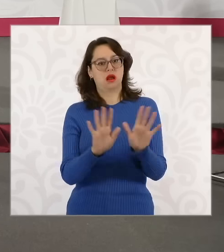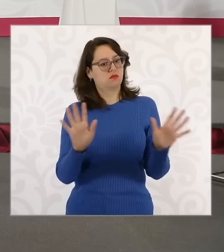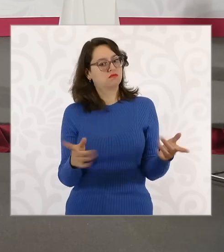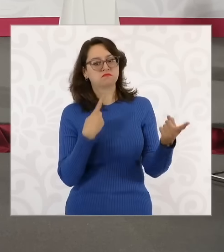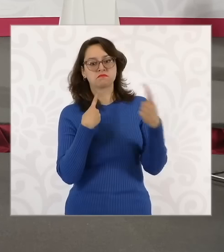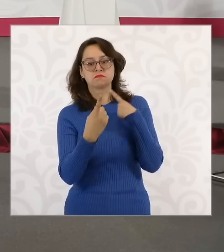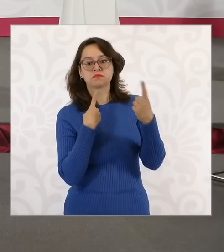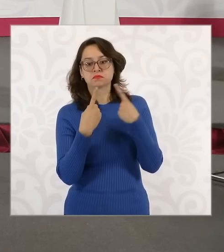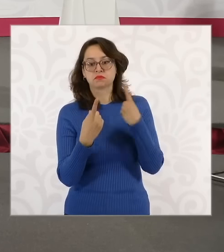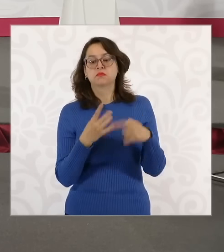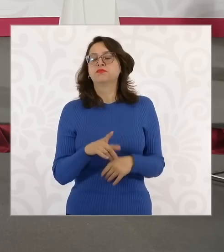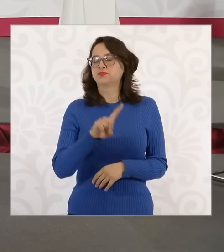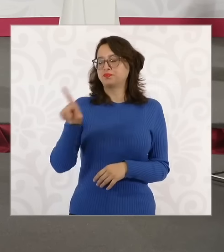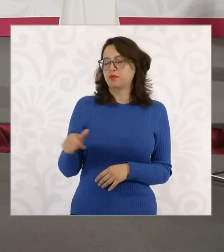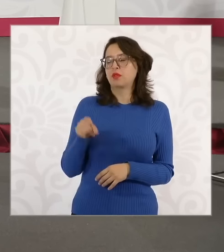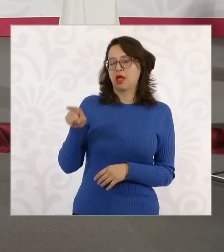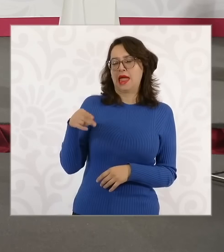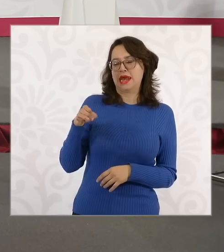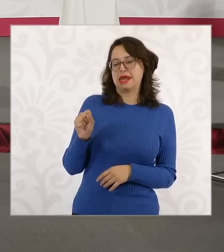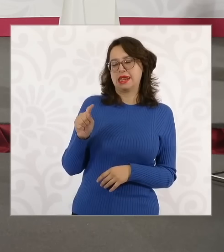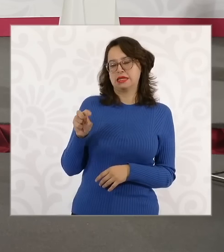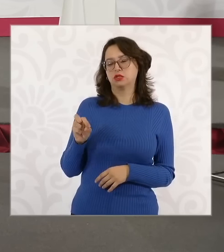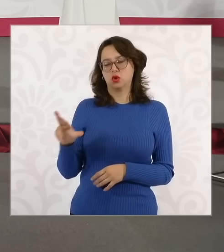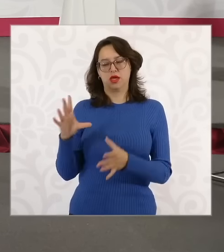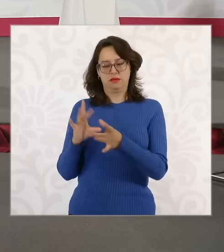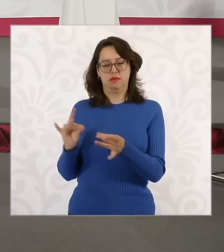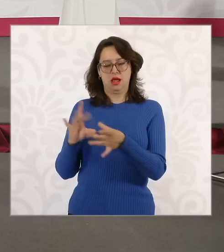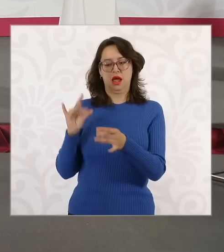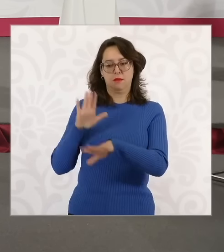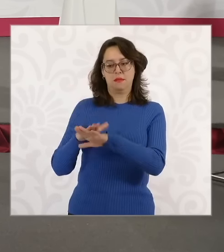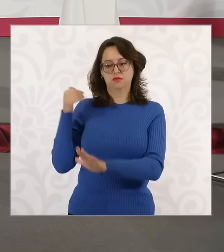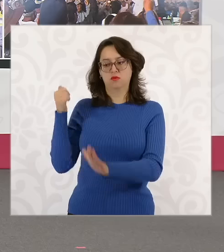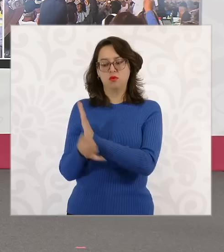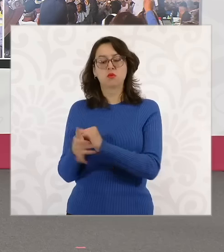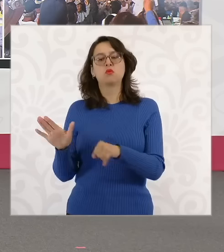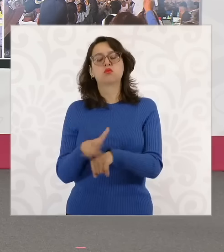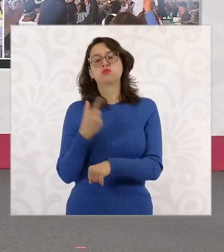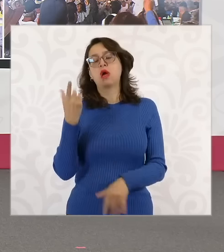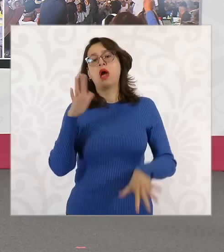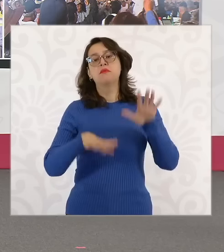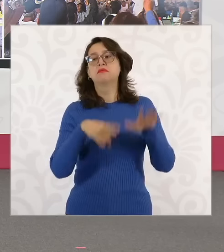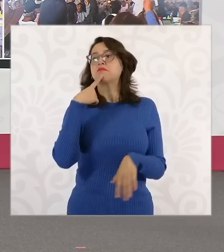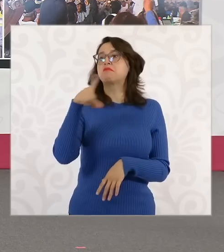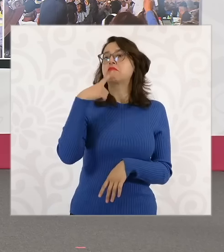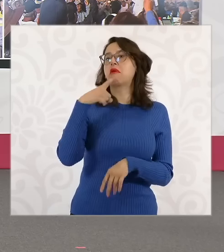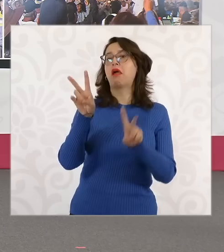lo que se ha logrado, que incluso va mucho más allá del derecho de vía. E quejas de giratarios,